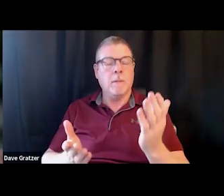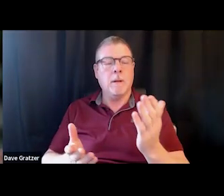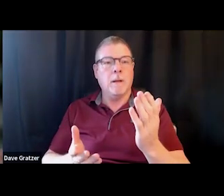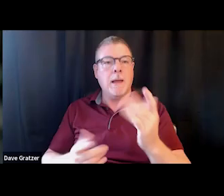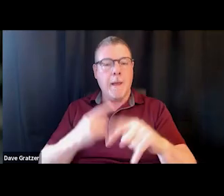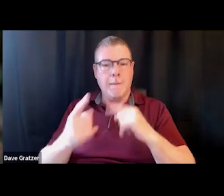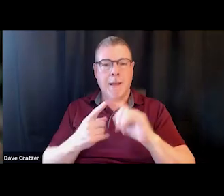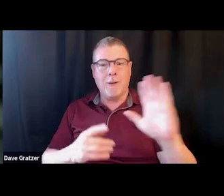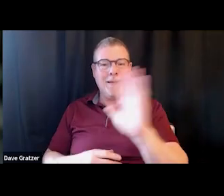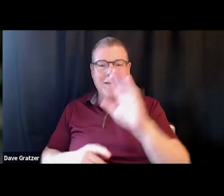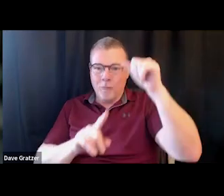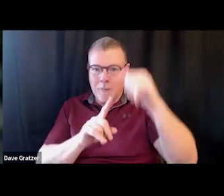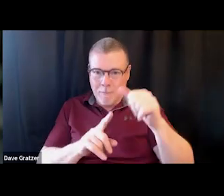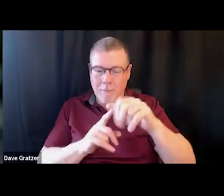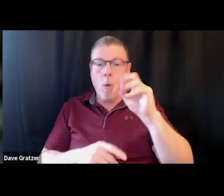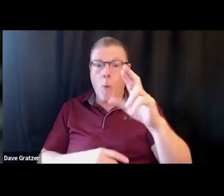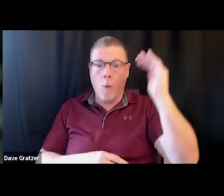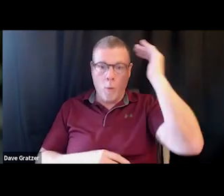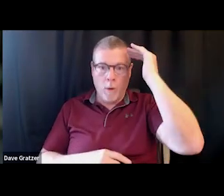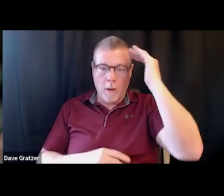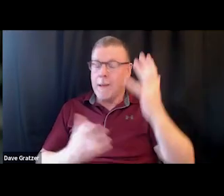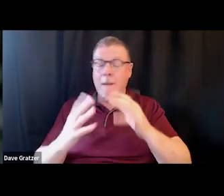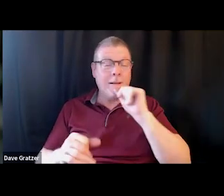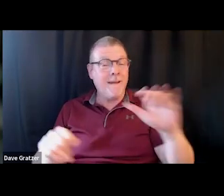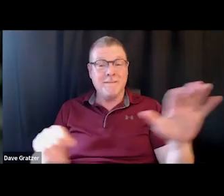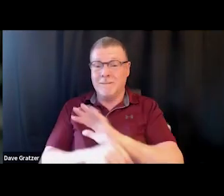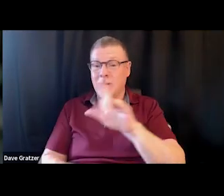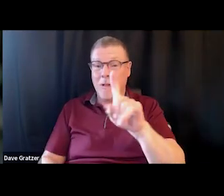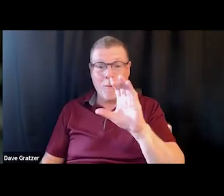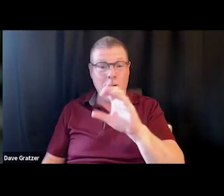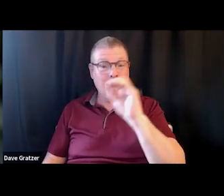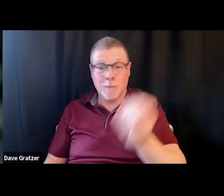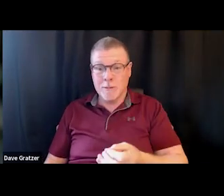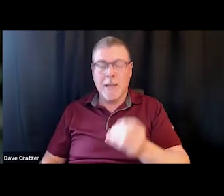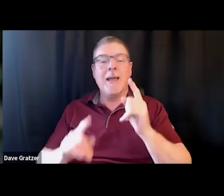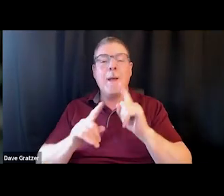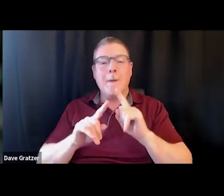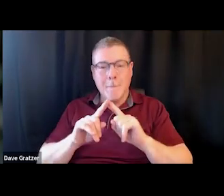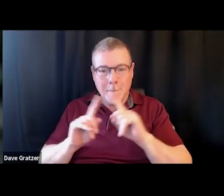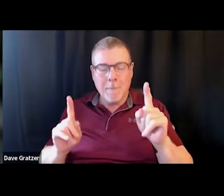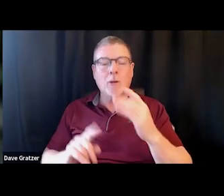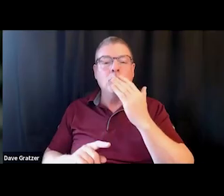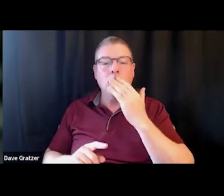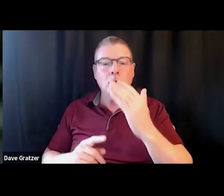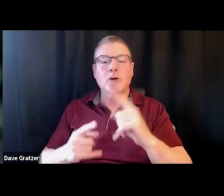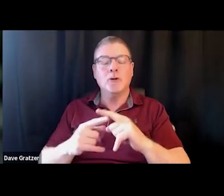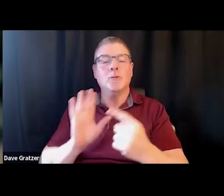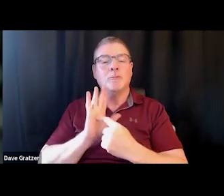Nuevamente, puede que no sea 100 % exhaustivo, pero puede ser un muy buen lugar para comenzar a averiguar qué referencias adicionales podrían necesitar